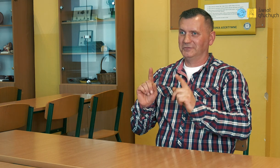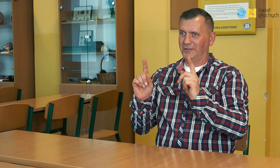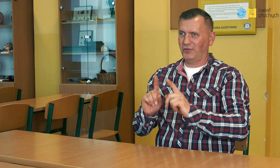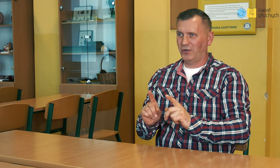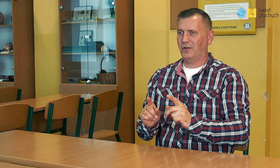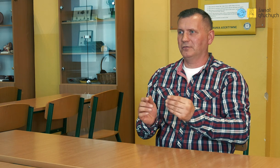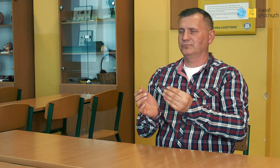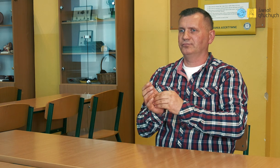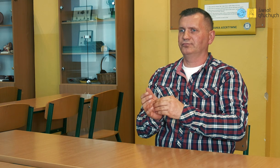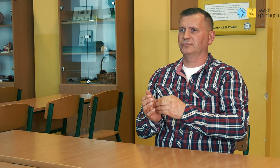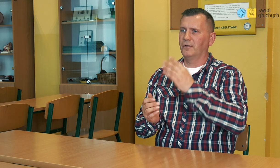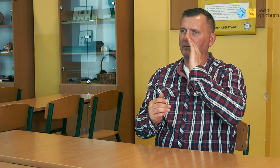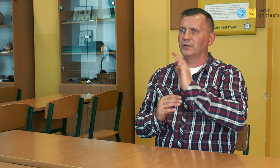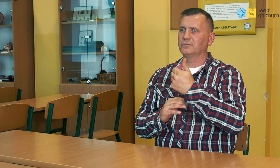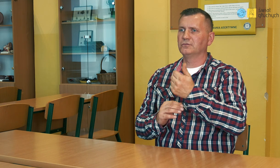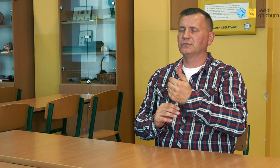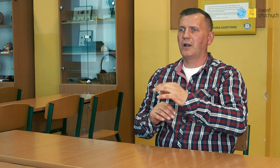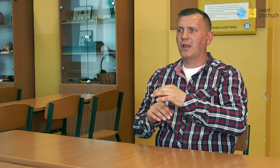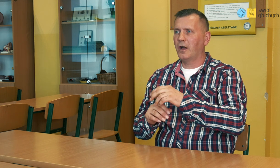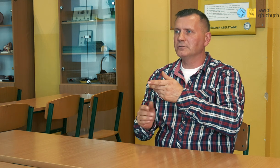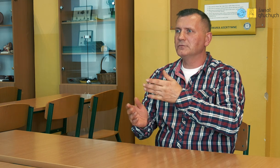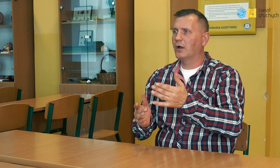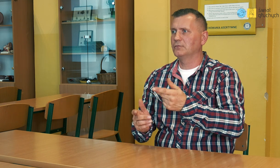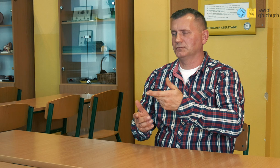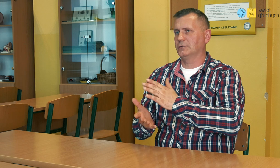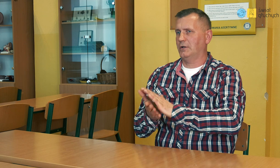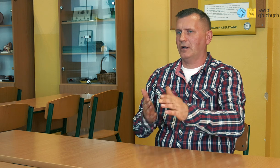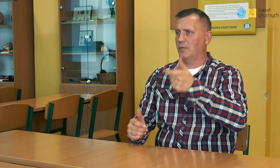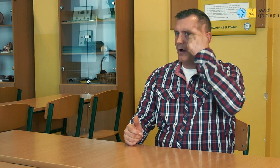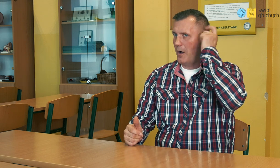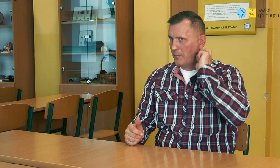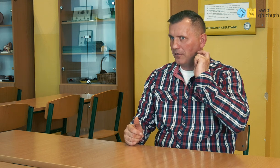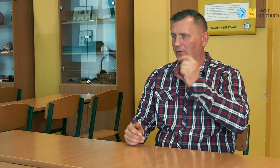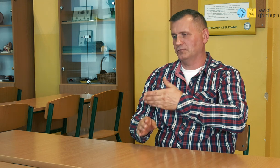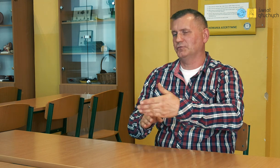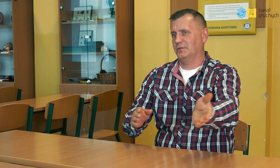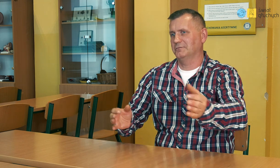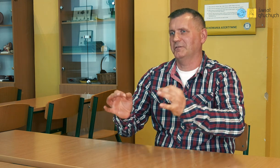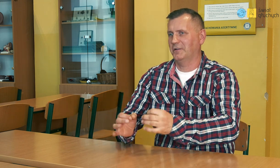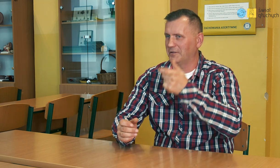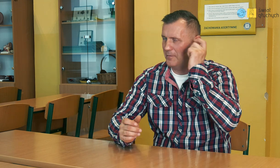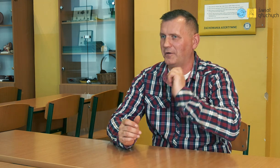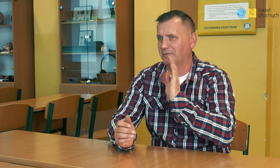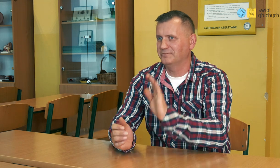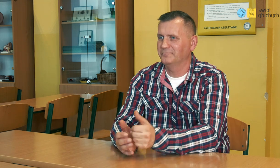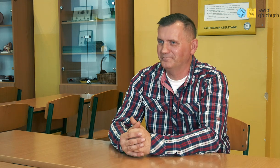Gdy skończyłem szkołę zawodową, zostałem wezwany do lekarza i dostałem za darmo aparat słuchowy. Do dzisiaj używam aparatu.